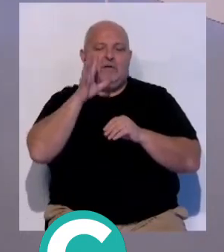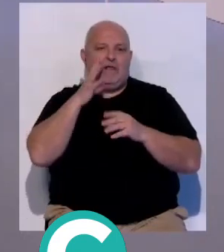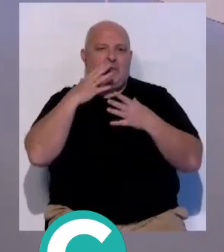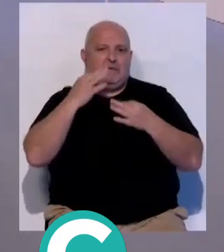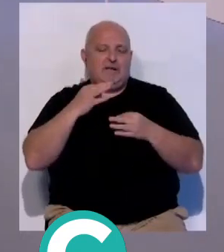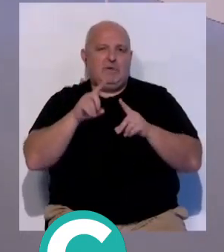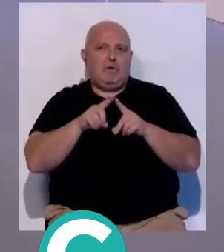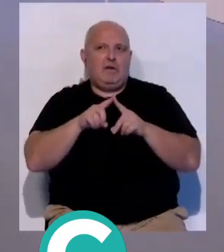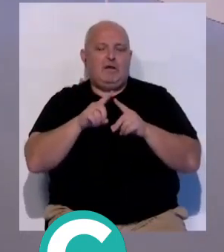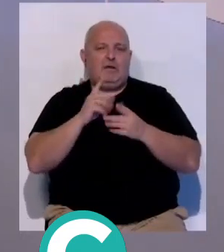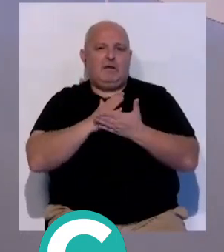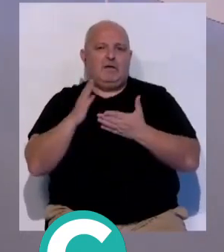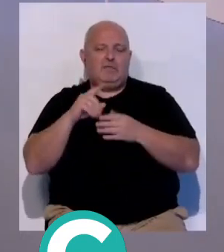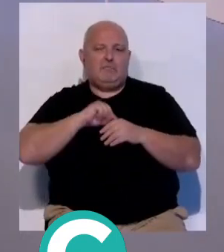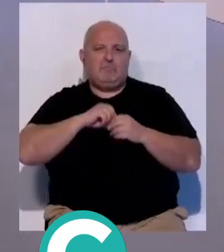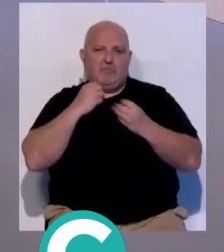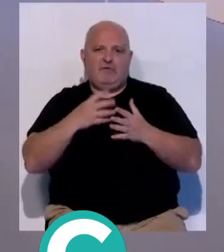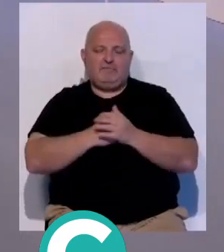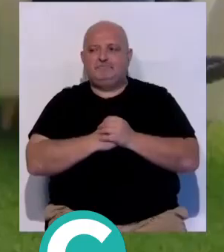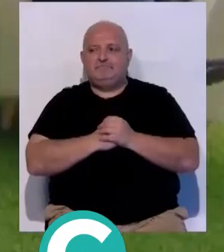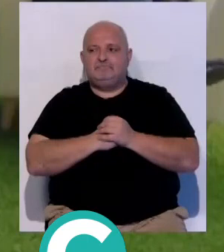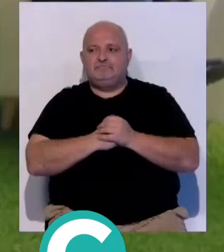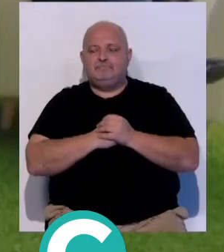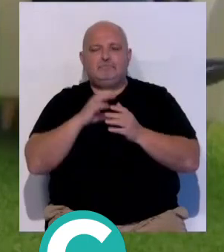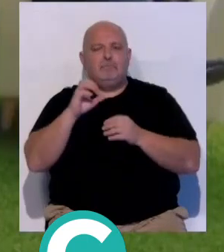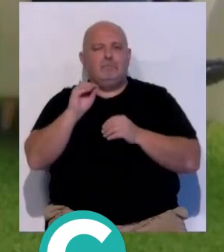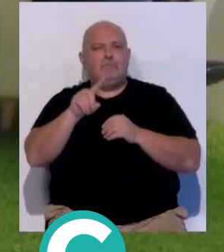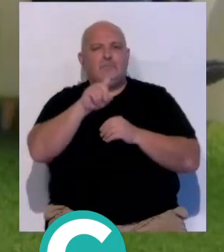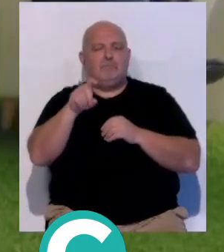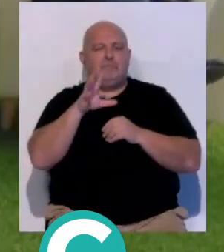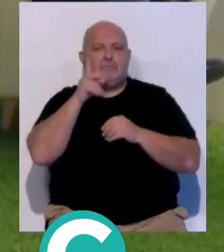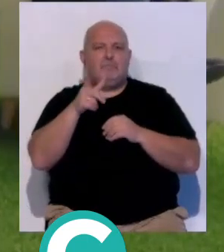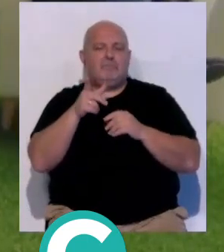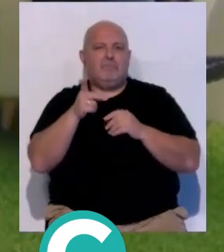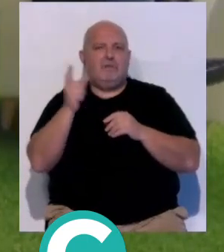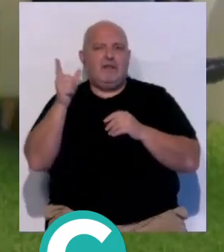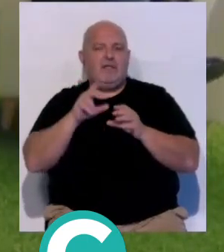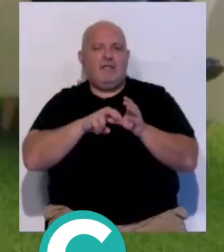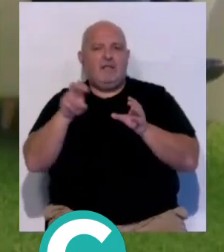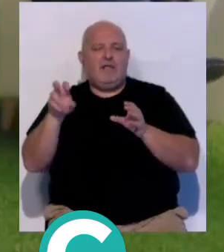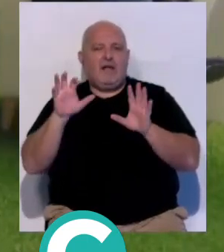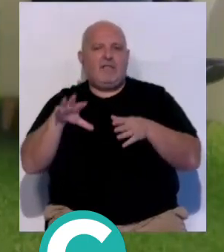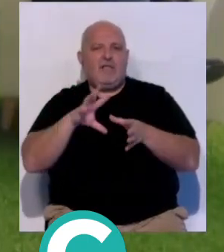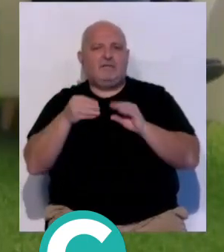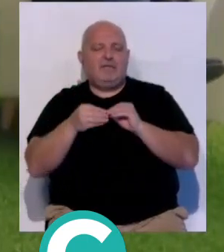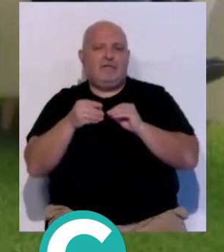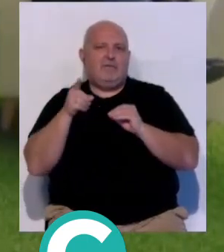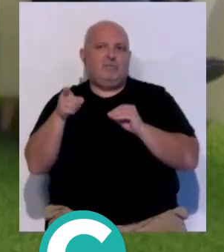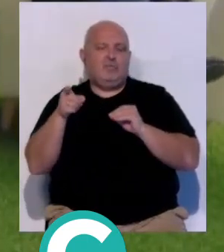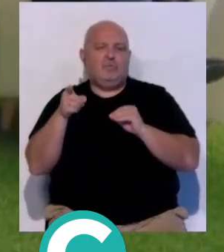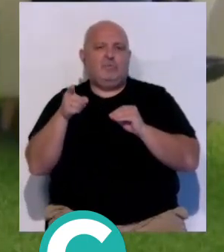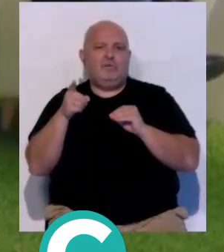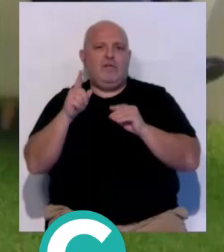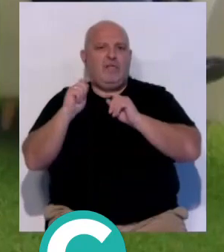la pasamos muy pero muy bien Cómo fue tu salida del Cádiz y tu adaptación en Zaragoza los maños